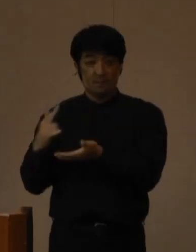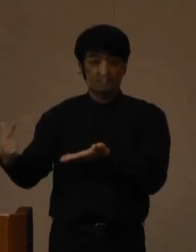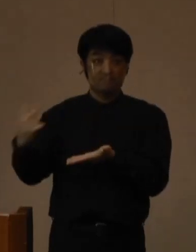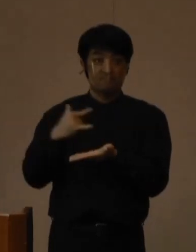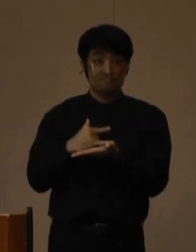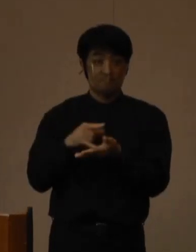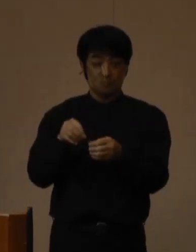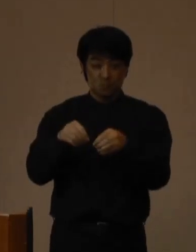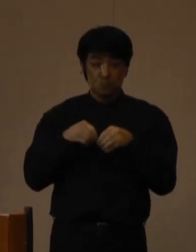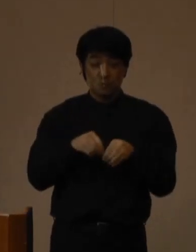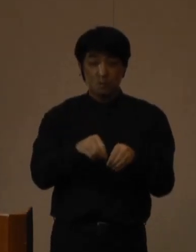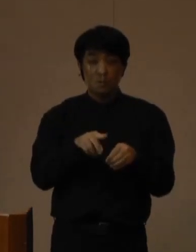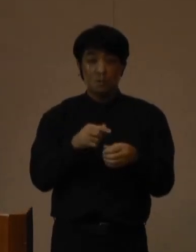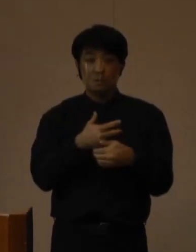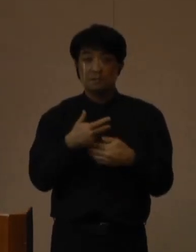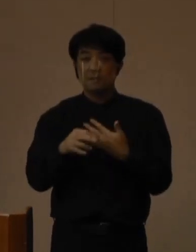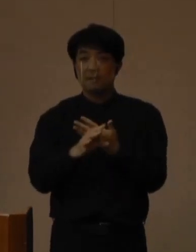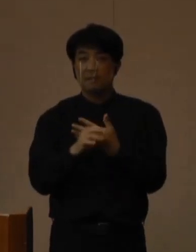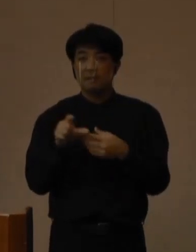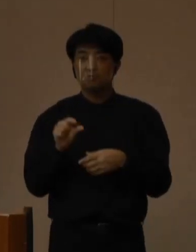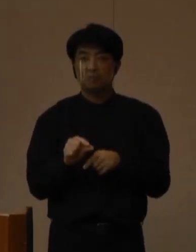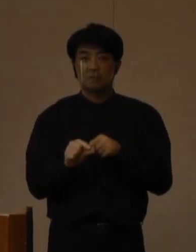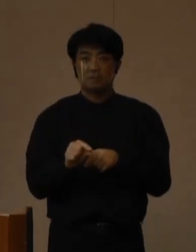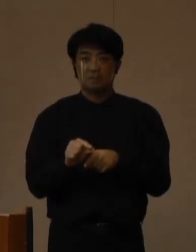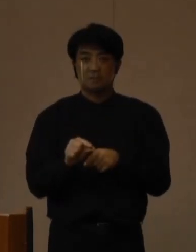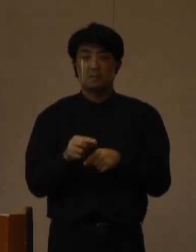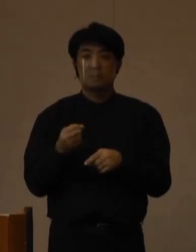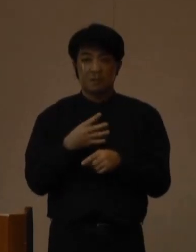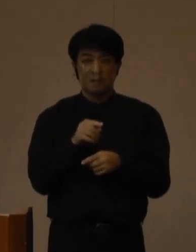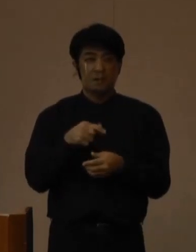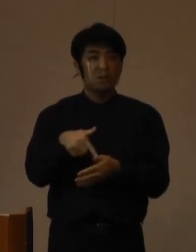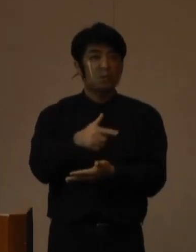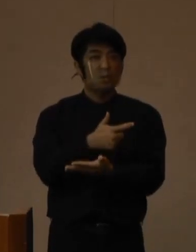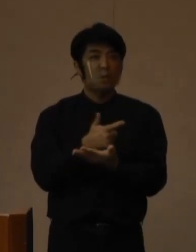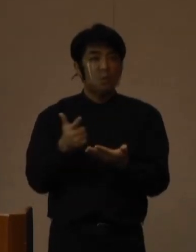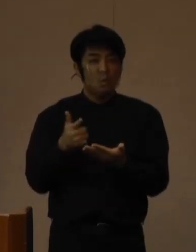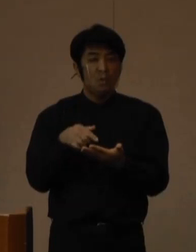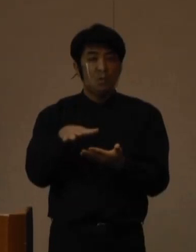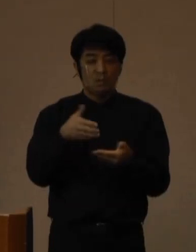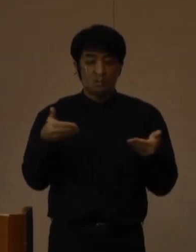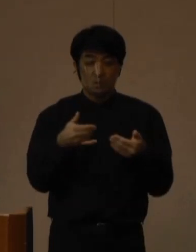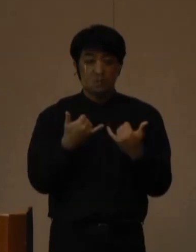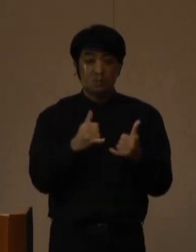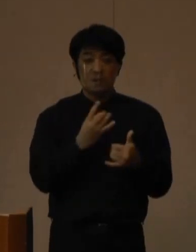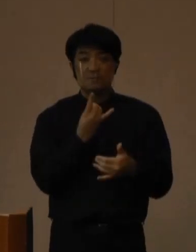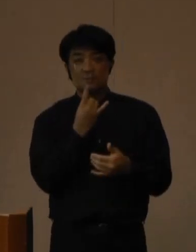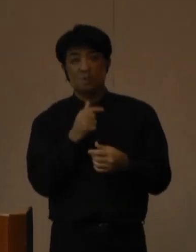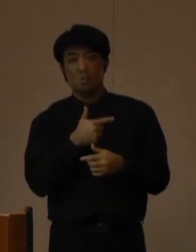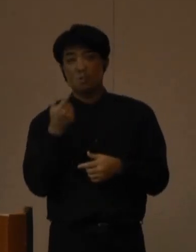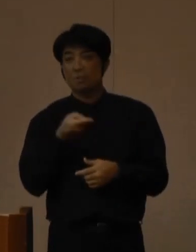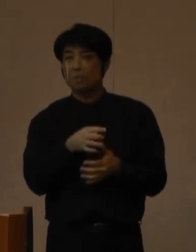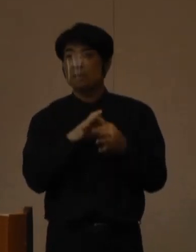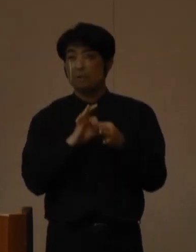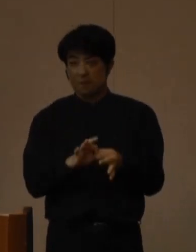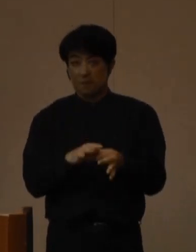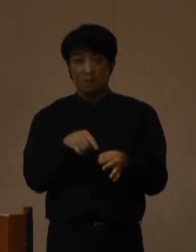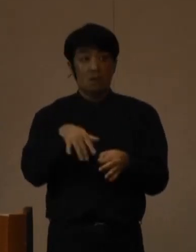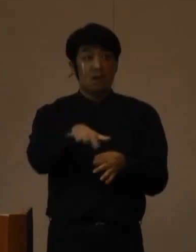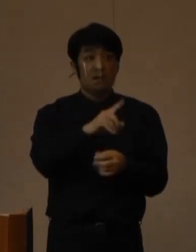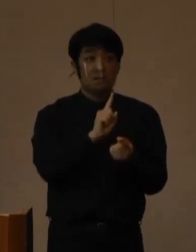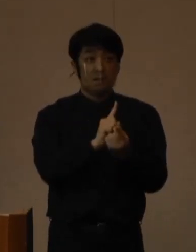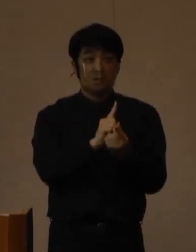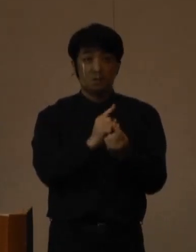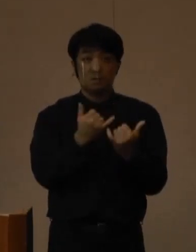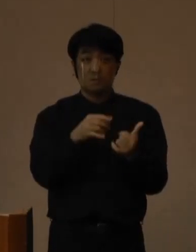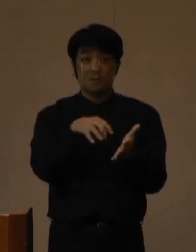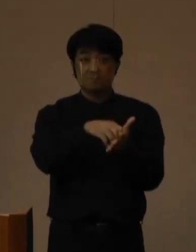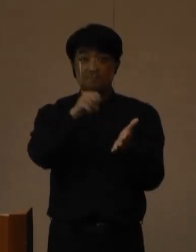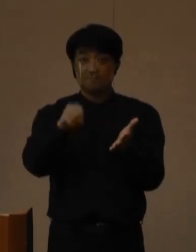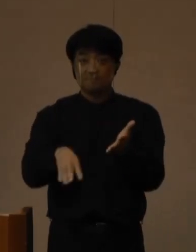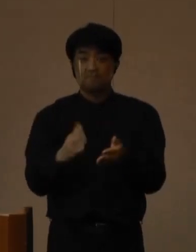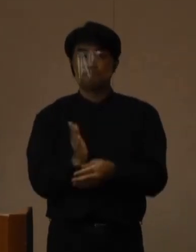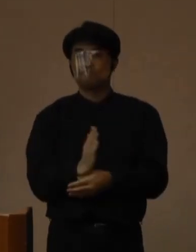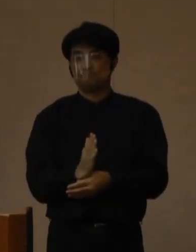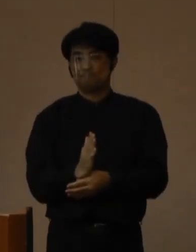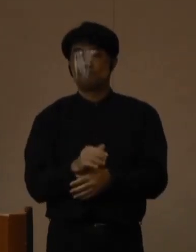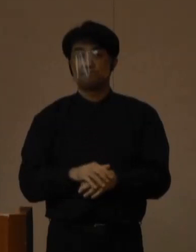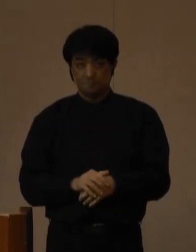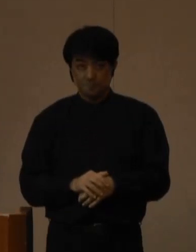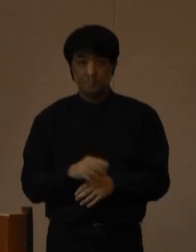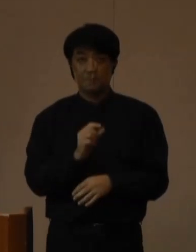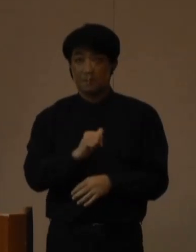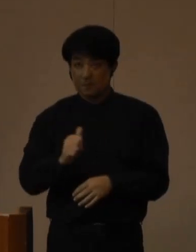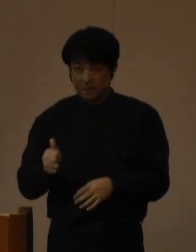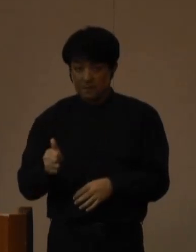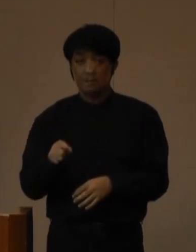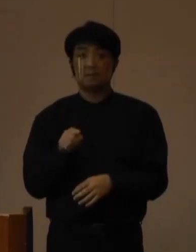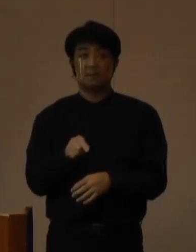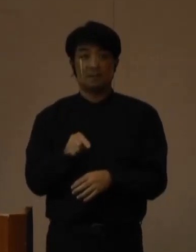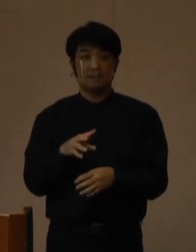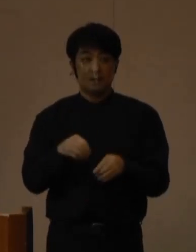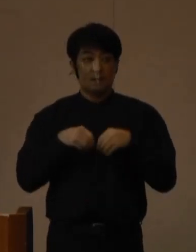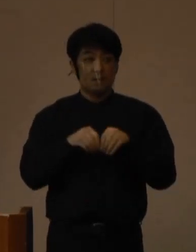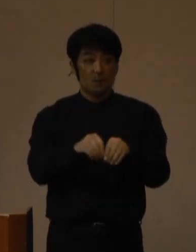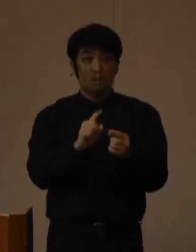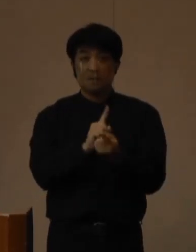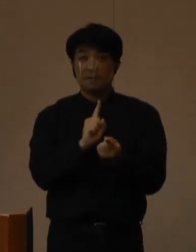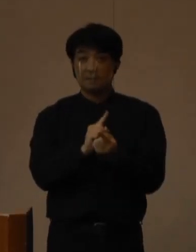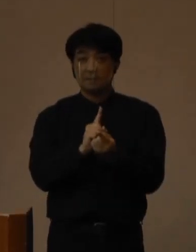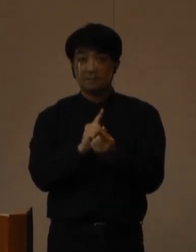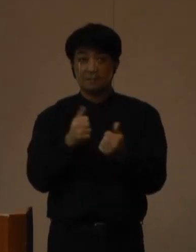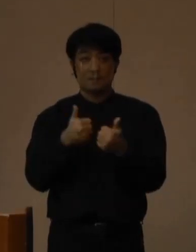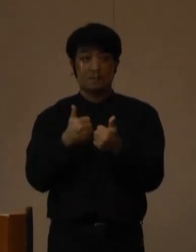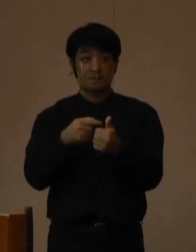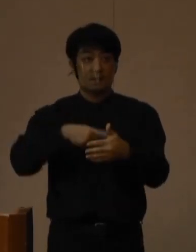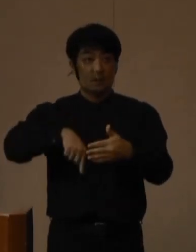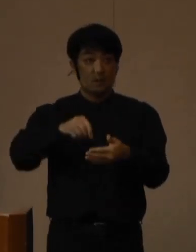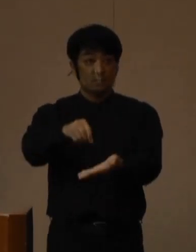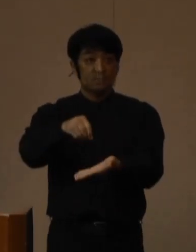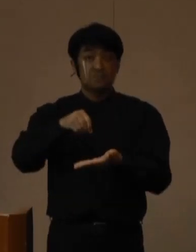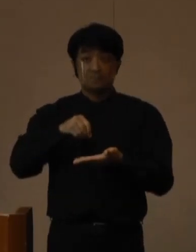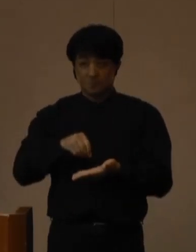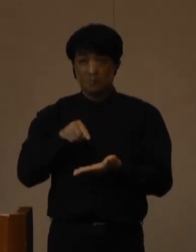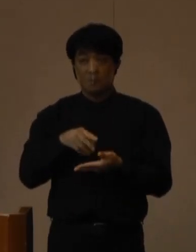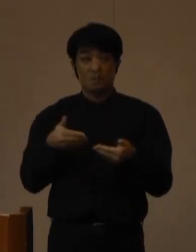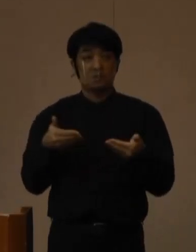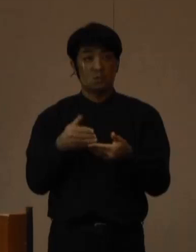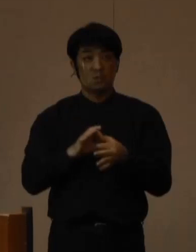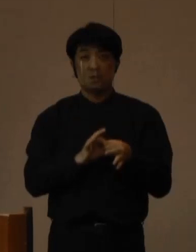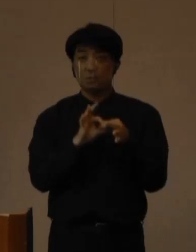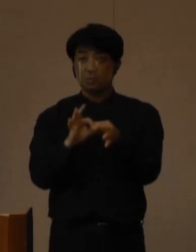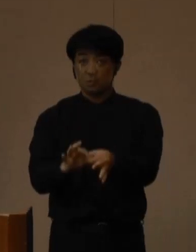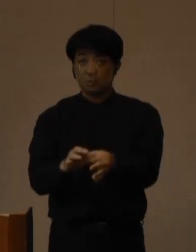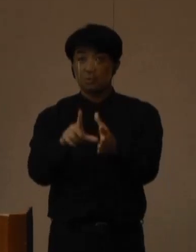経済団体からの同事業に対する期待が大きいこと等から対象地域からの除外は求めないことといたします。ただし、感染症対策専門家会議からの提言を踏まえて、事業を継続する場合、